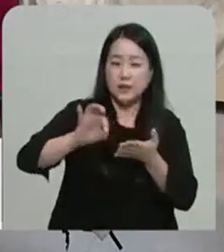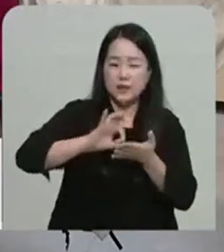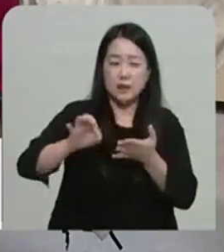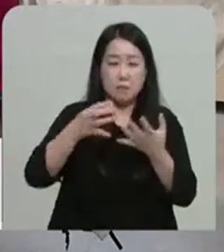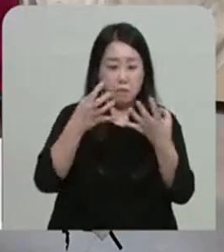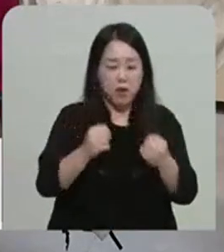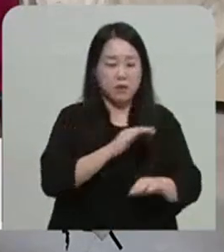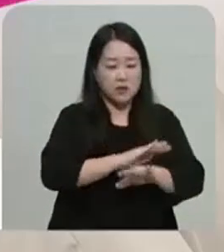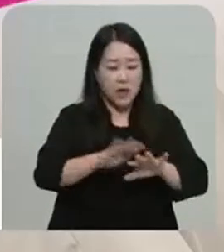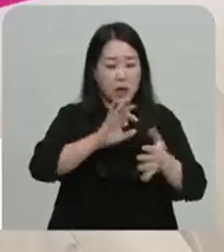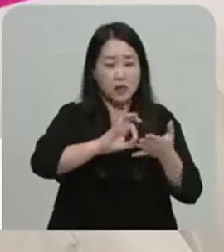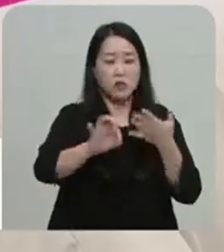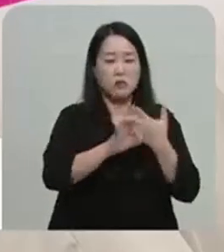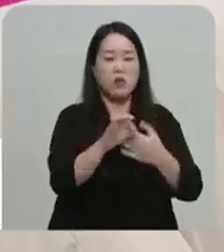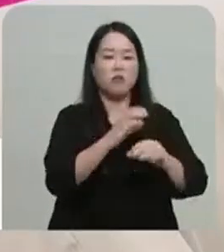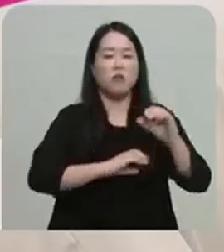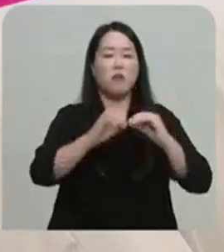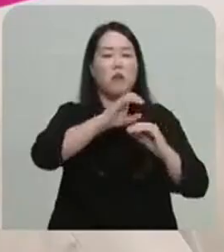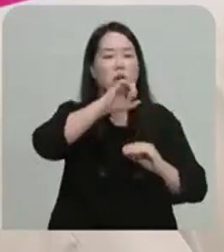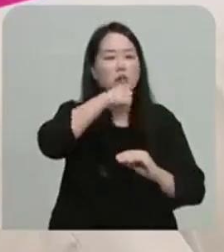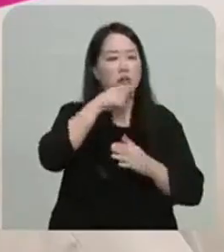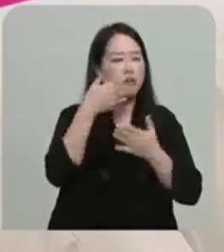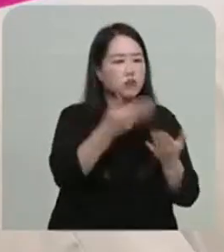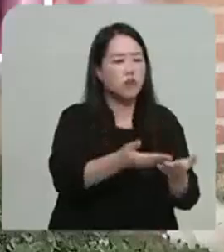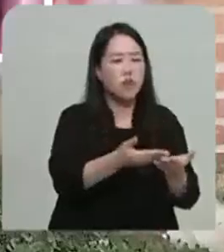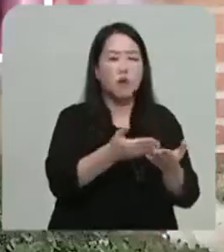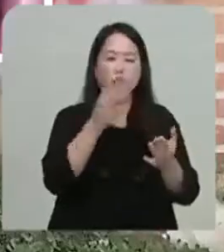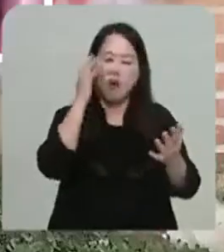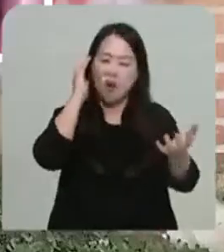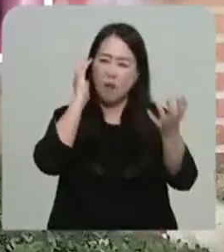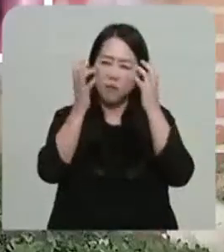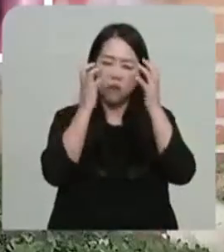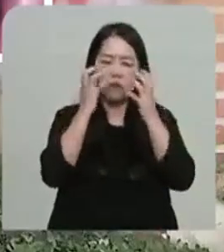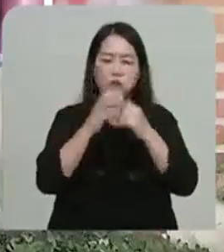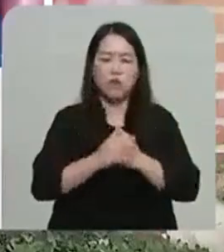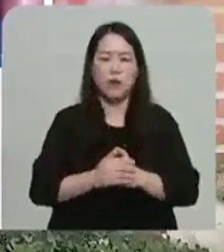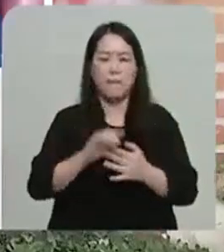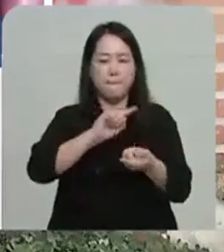기준을 바꿔 혼선도 가중되고 있습니다. 송윤정/나라살림연구소 책임연구원 : 위탁이나 수탁식으로 하면 일단